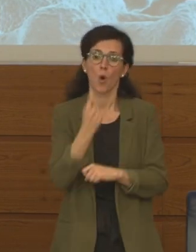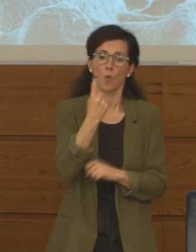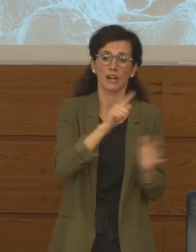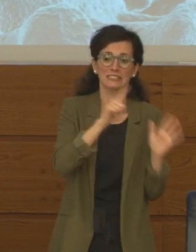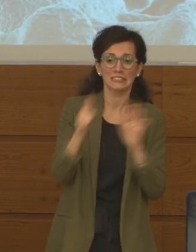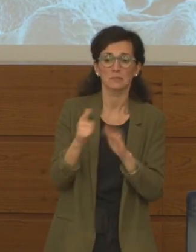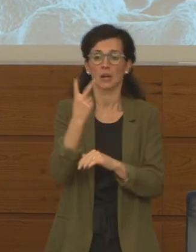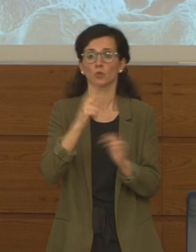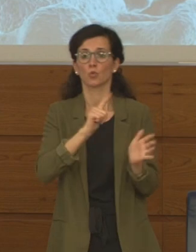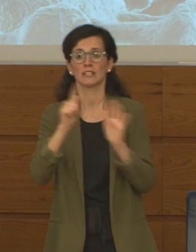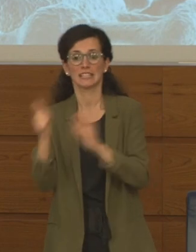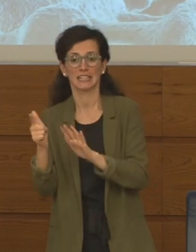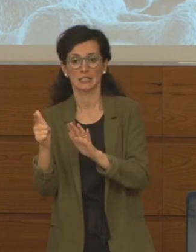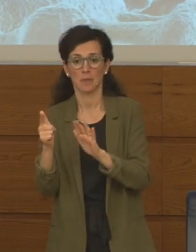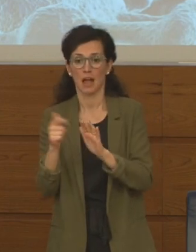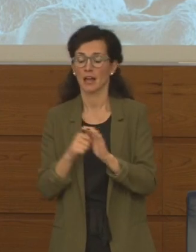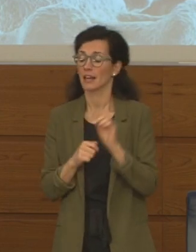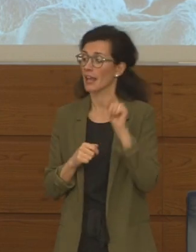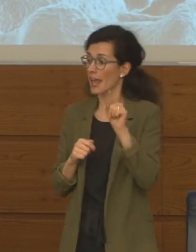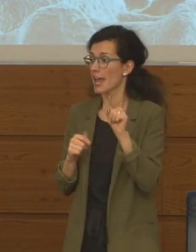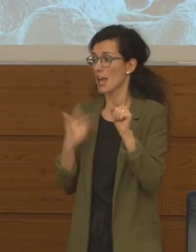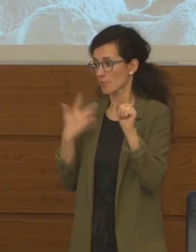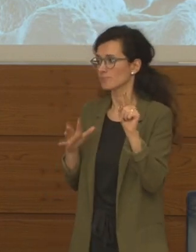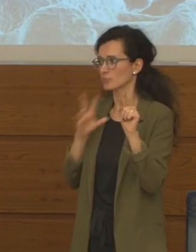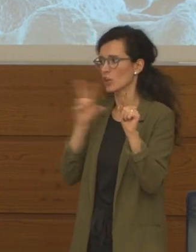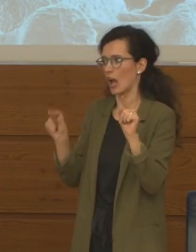su questo non c'è dubbio.